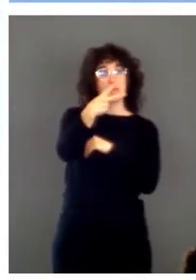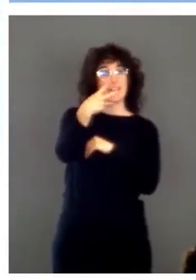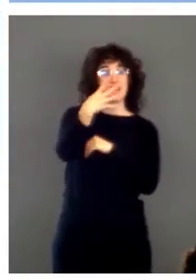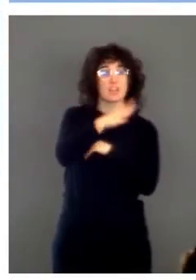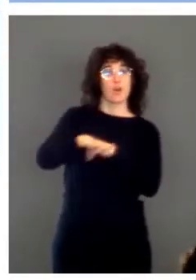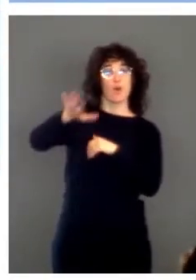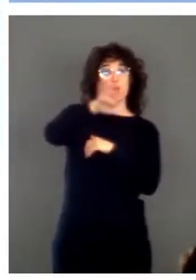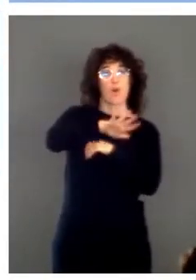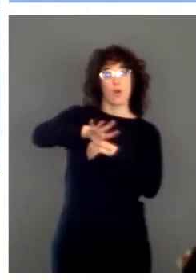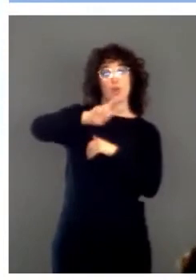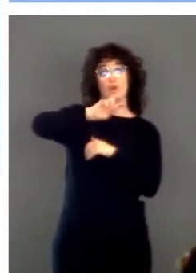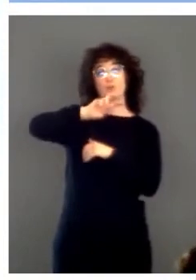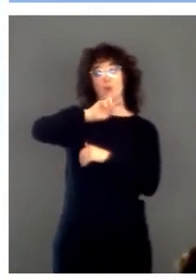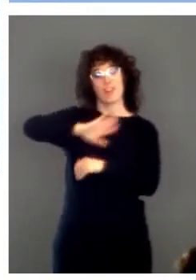Casi nada Casi todo ella es Cristina González Galindo